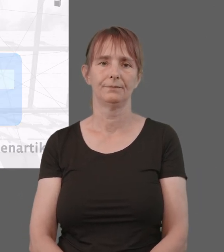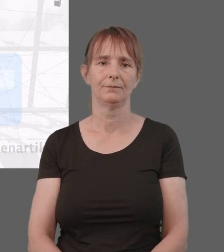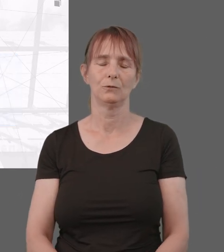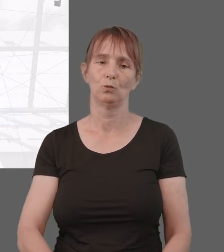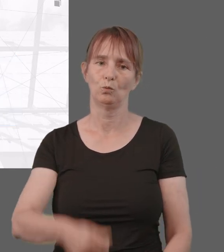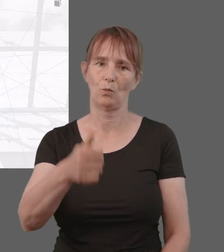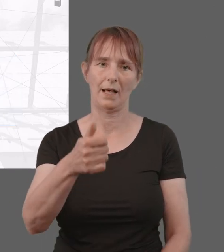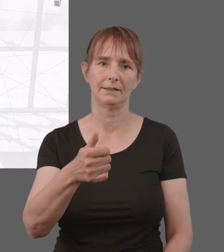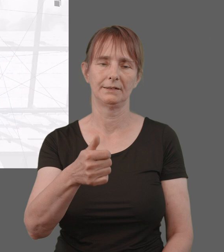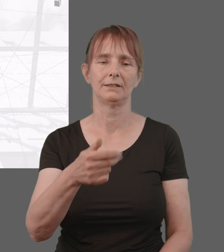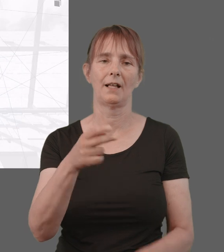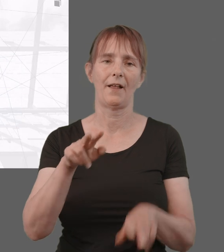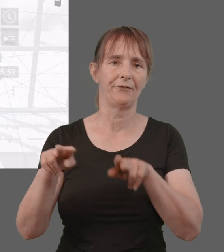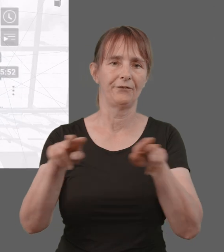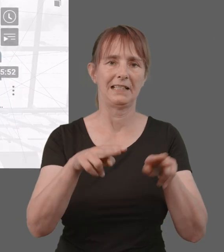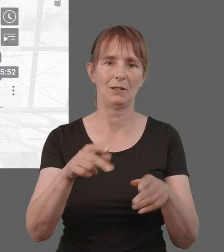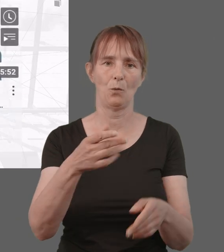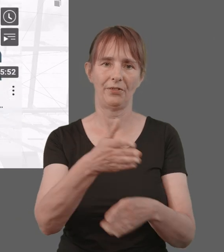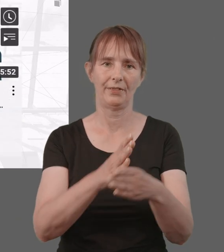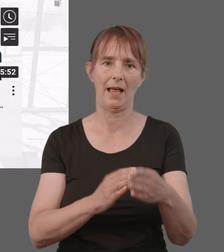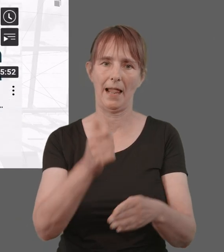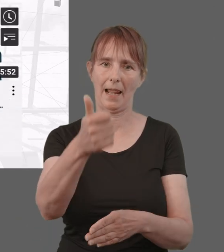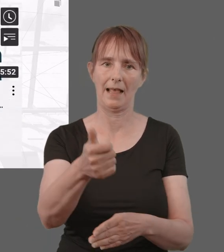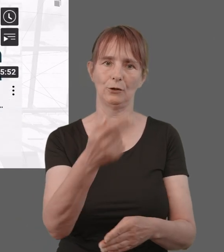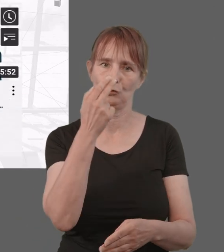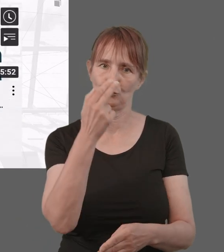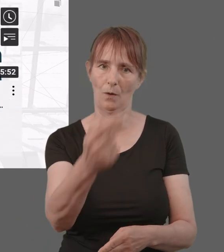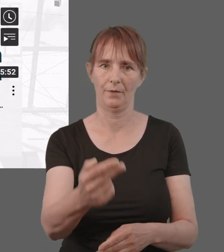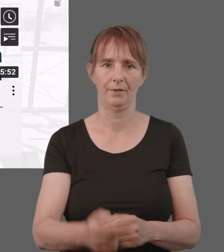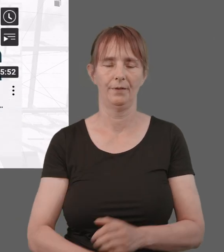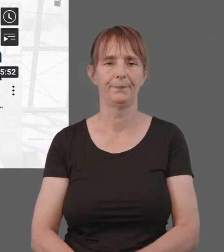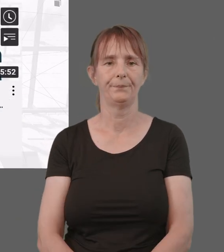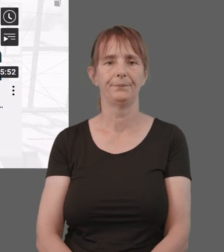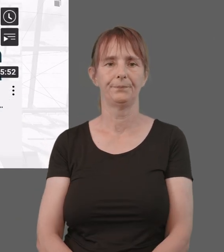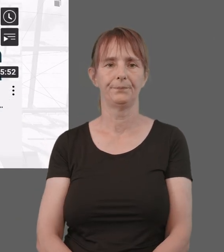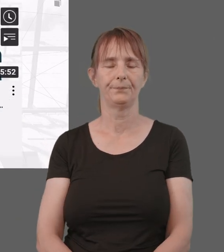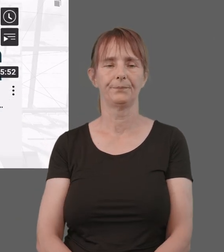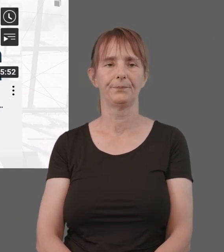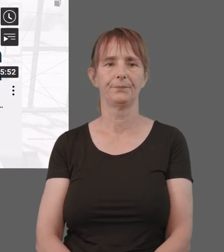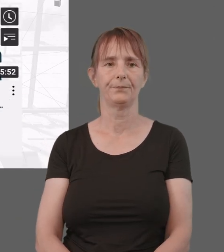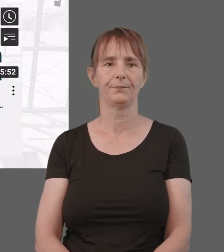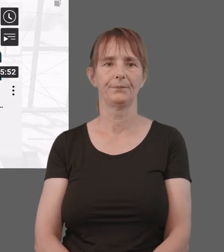ersten Clip zur Fernleihe noch nicht gesehen haben, empfehlen wir Ihnen diesen vorab zu schauen. Dort